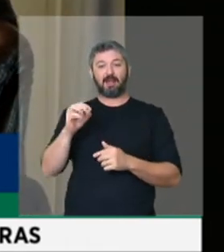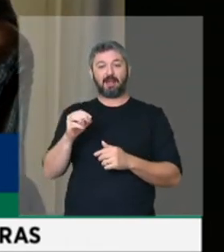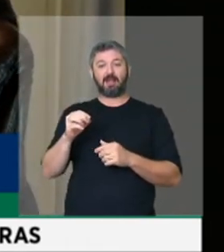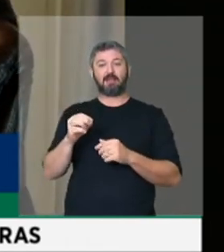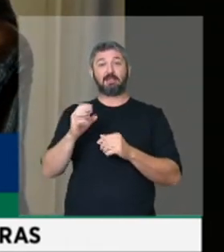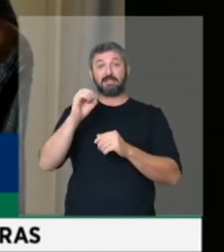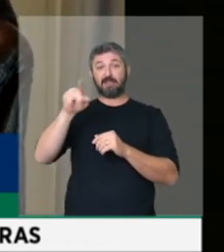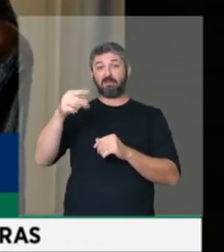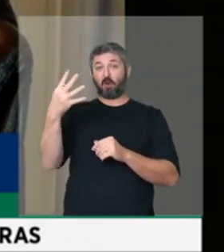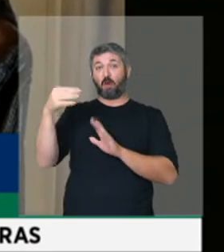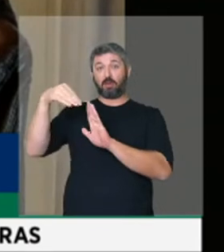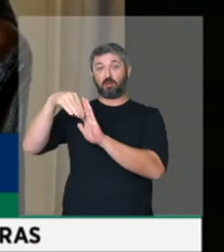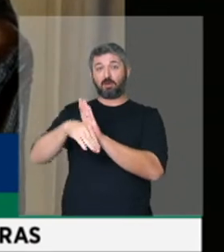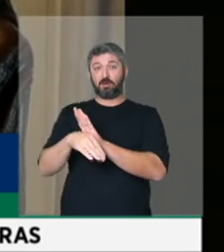ACABOU. NÃO EXISTE MAIS. EU AGORA ESTAVA ACOMPANHANDO PARA